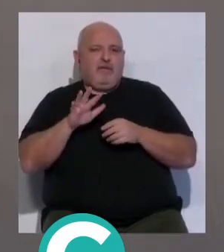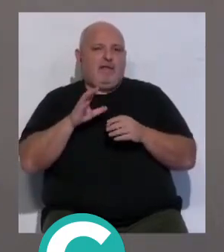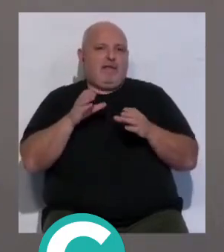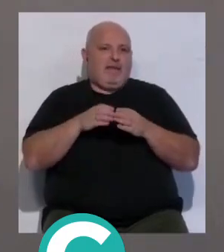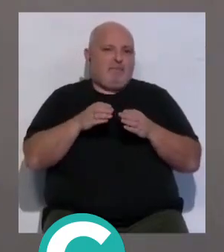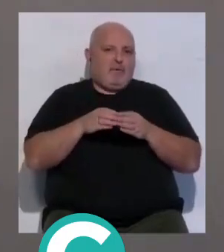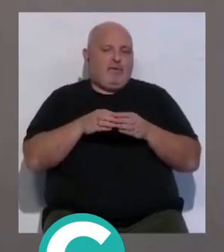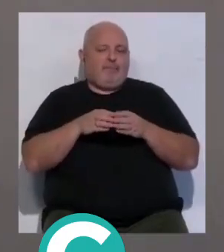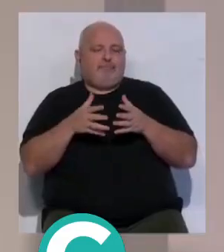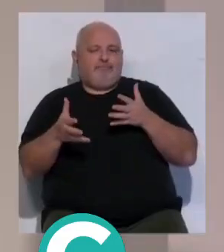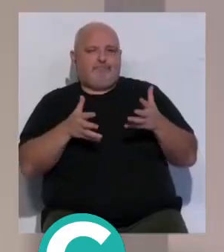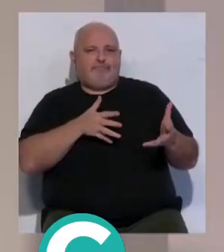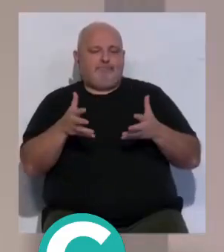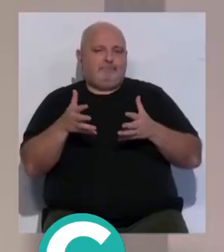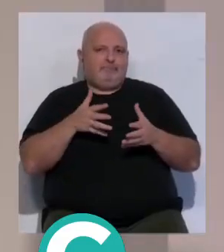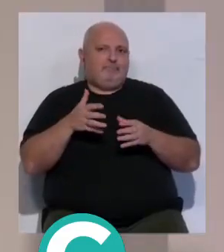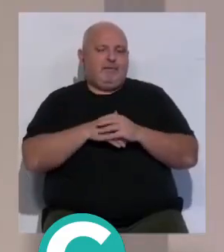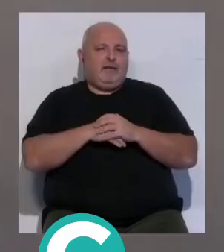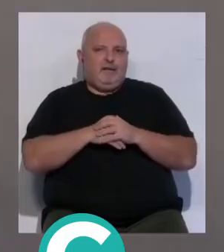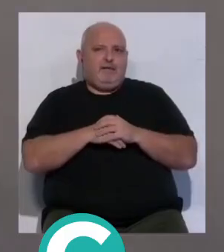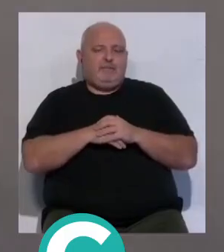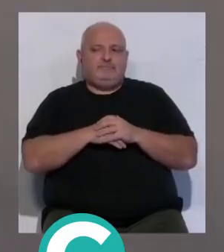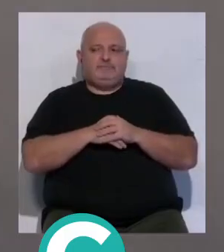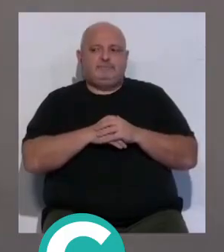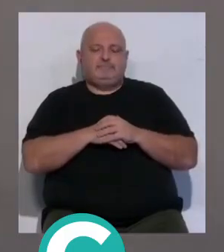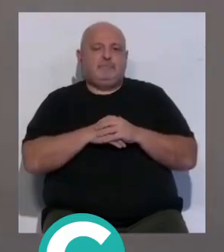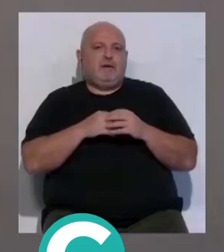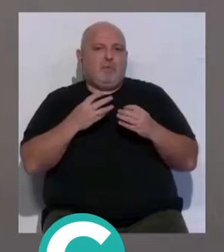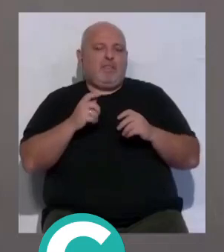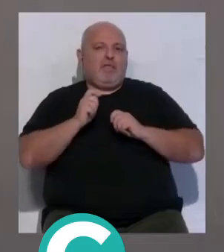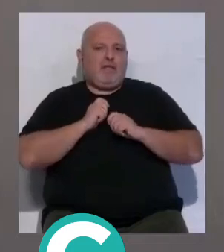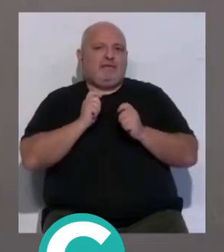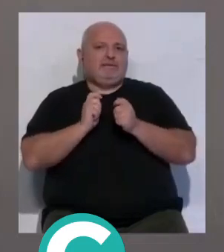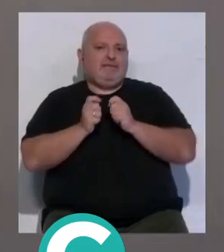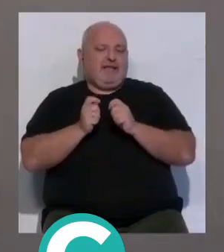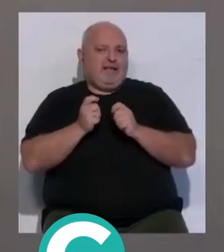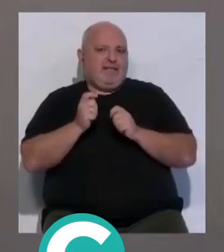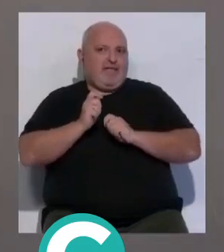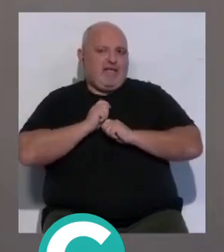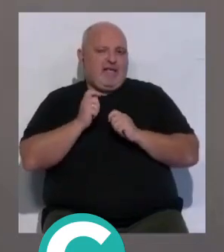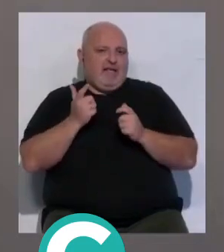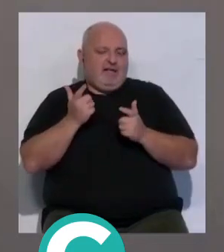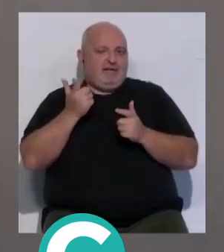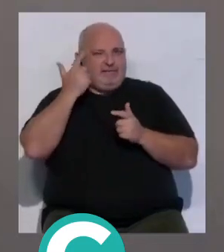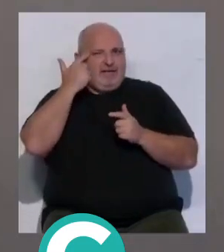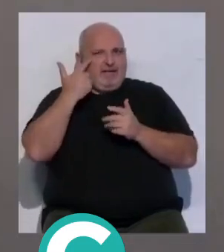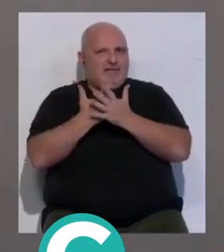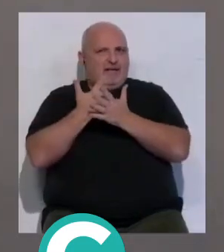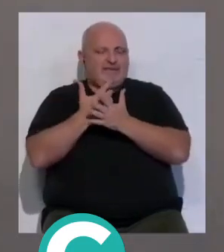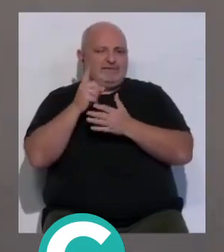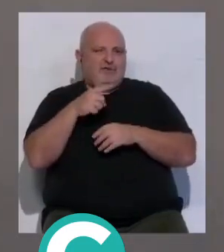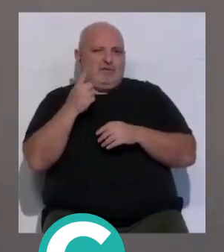también podía ser buena la entrevista porque te puedes decir que aclarar cosas que después no